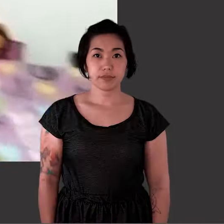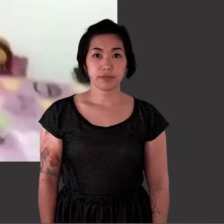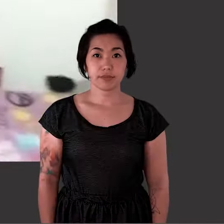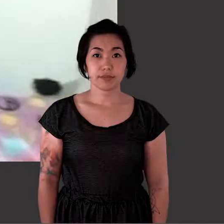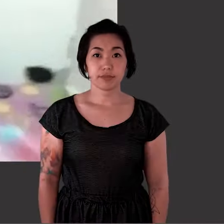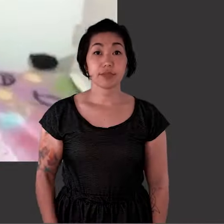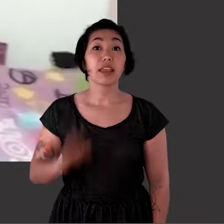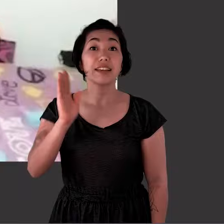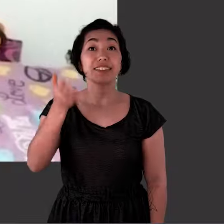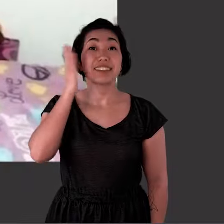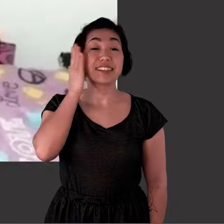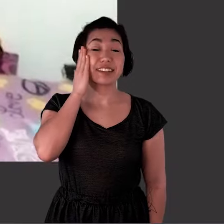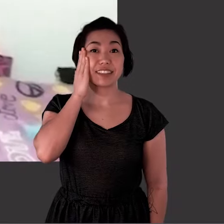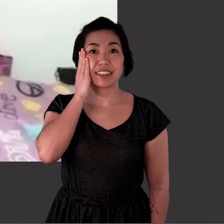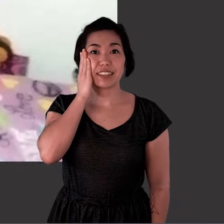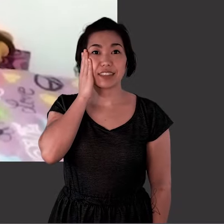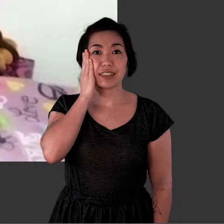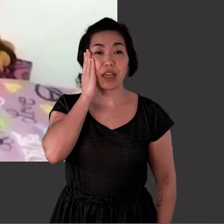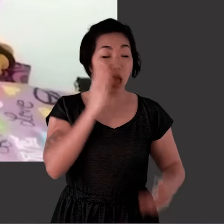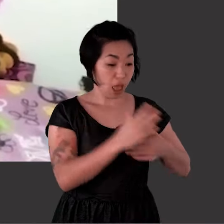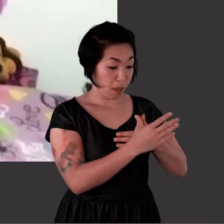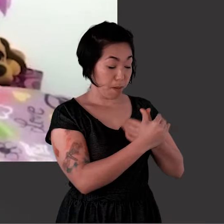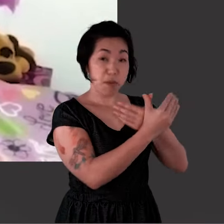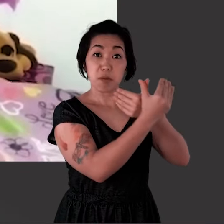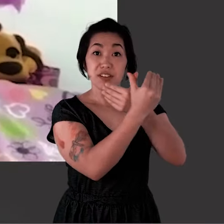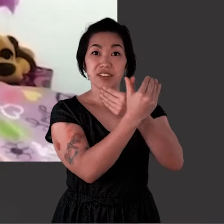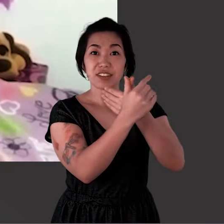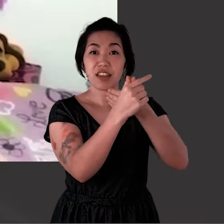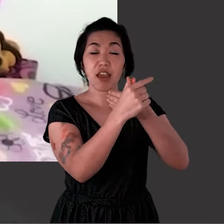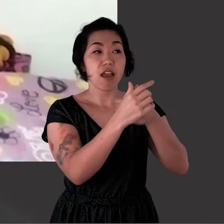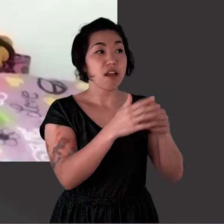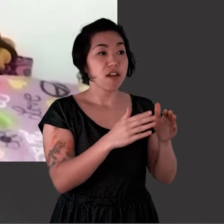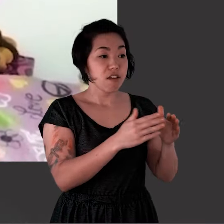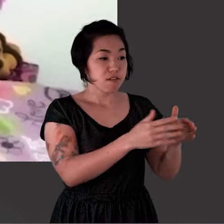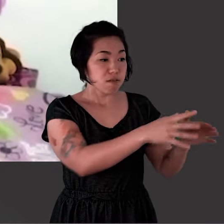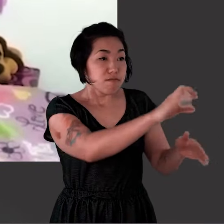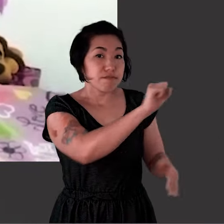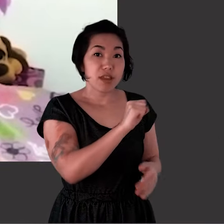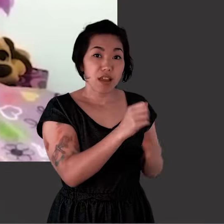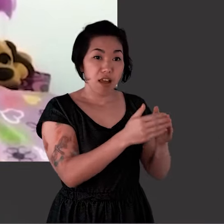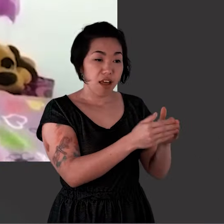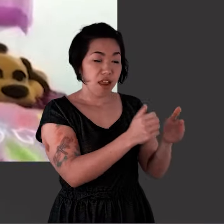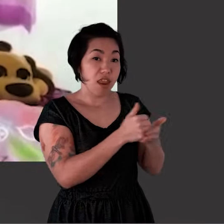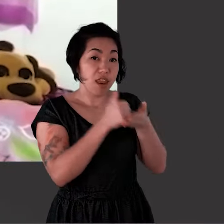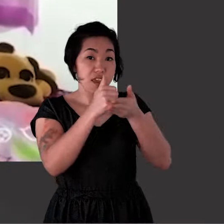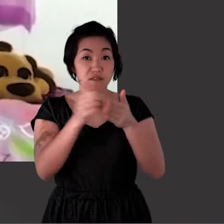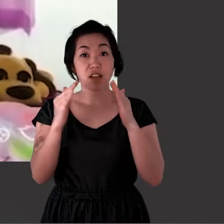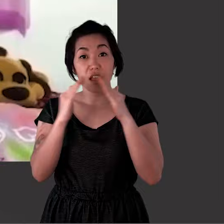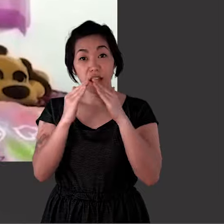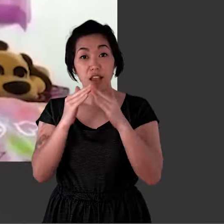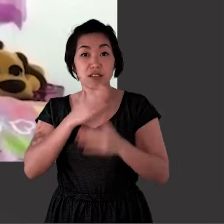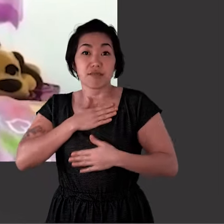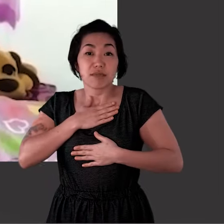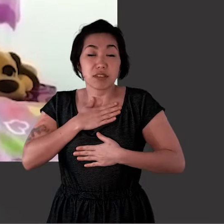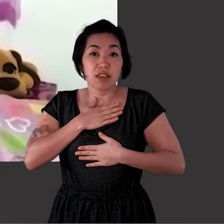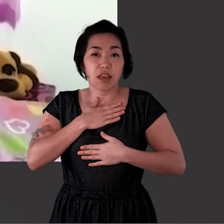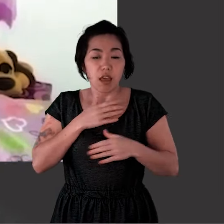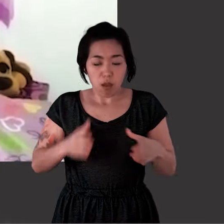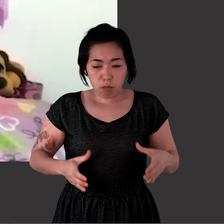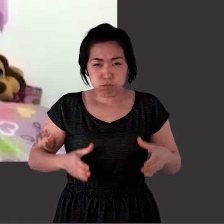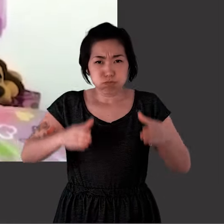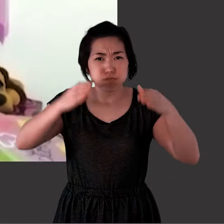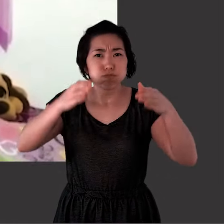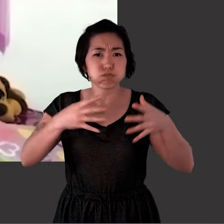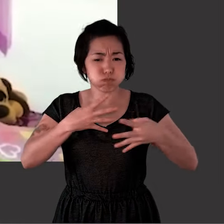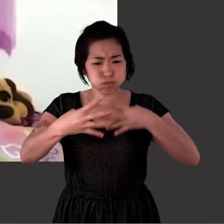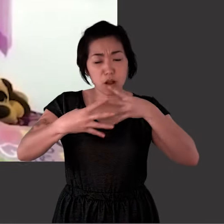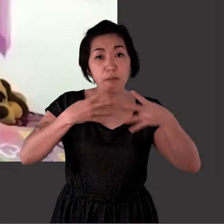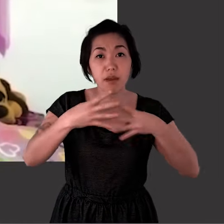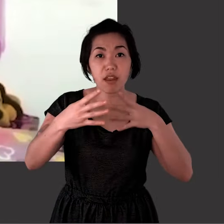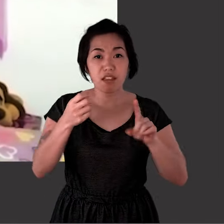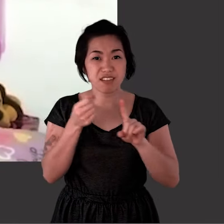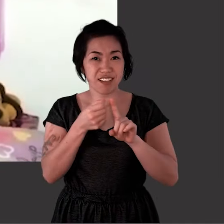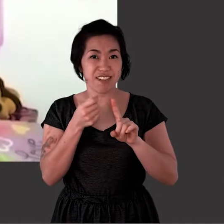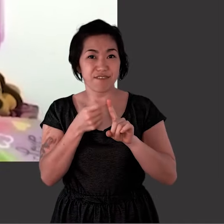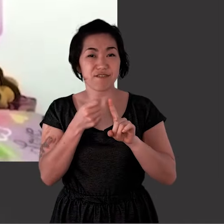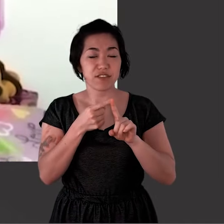Já sei! Vou levar essa borboletinha pra minha casa e colocar dentro de um vidro bem grande e transparente.